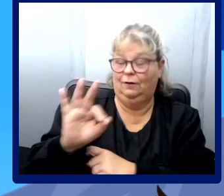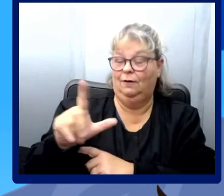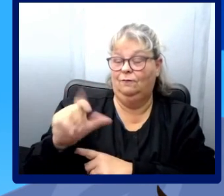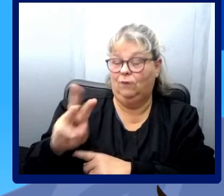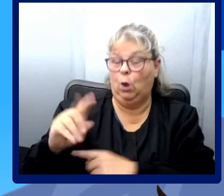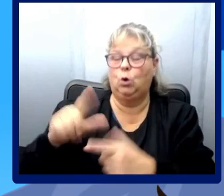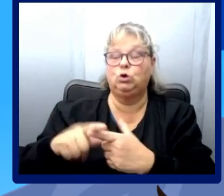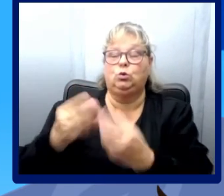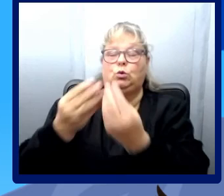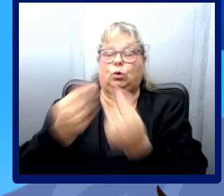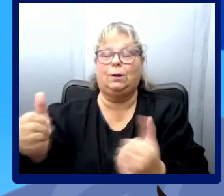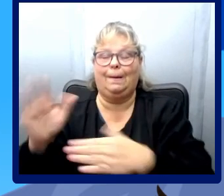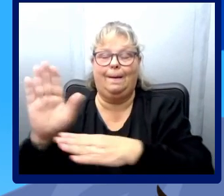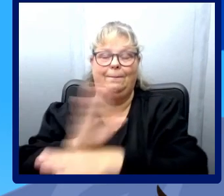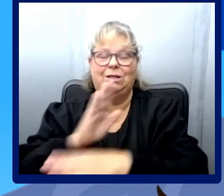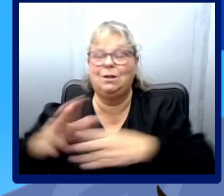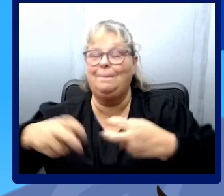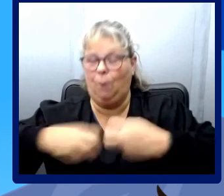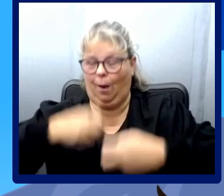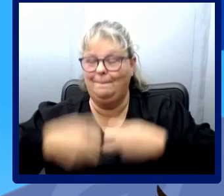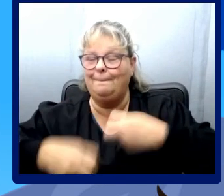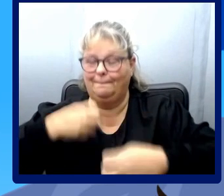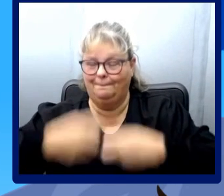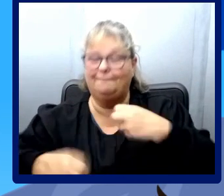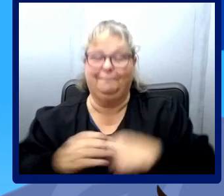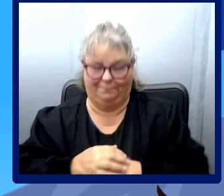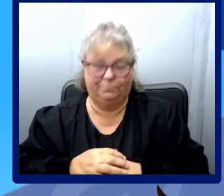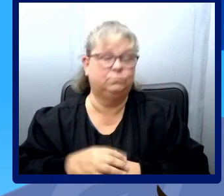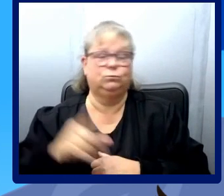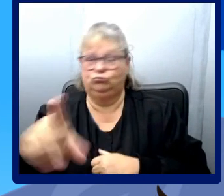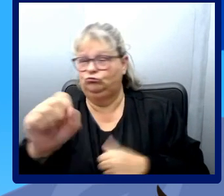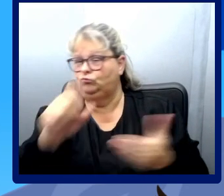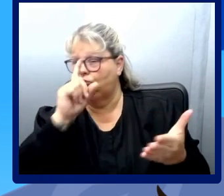Pueden ver todos estos recursos y ver lo que funciona